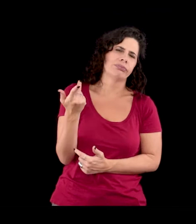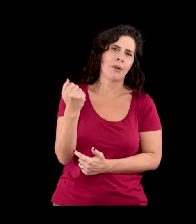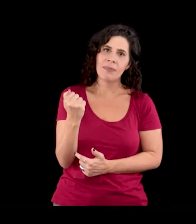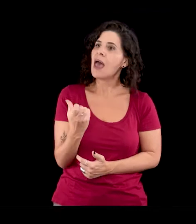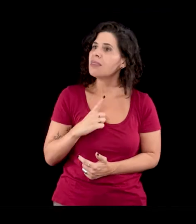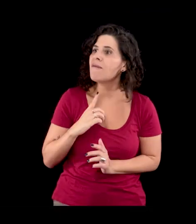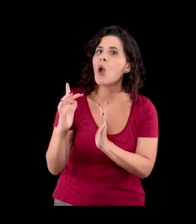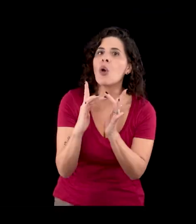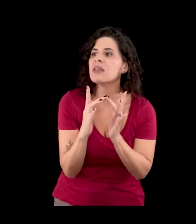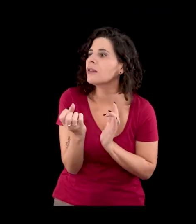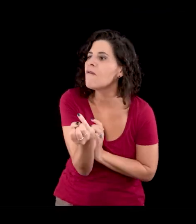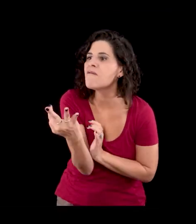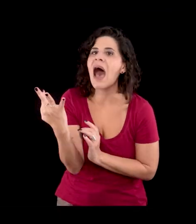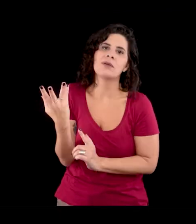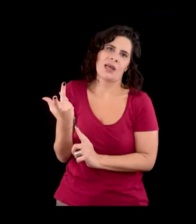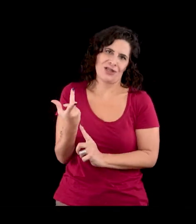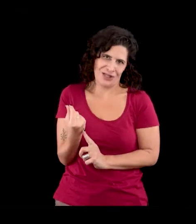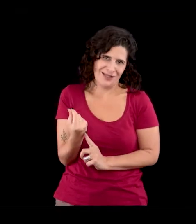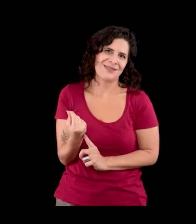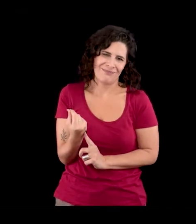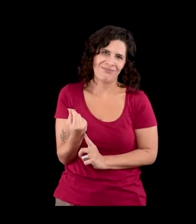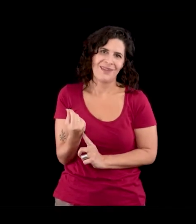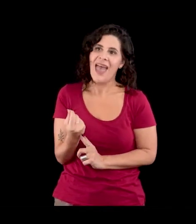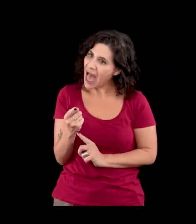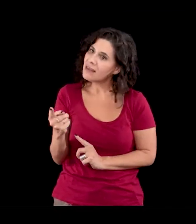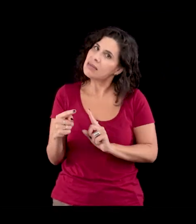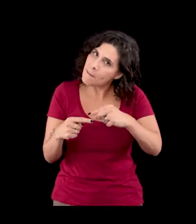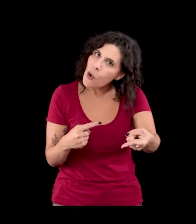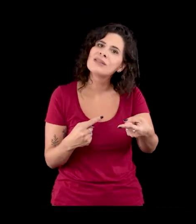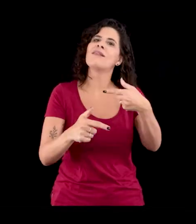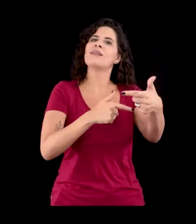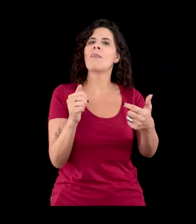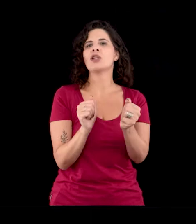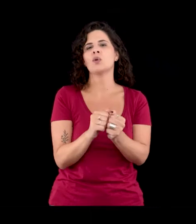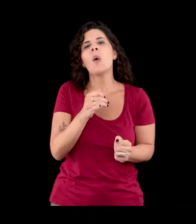com muitos artistas, com os quais paralelamente passei a trabalhar depois.